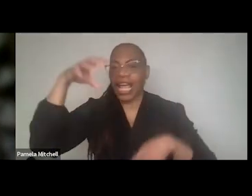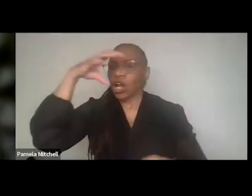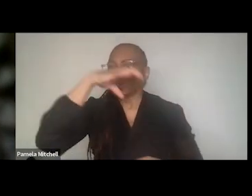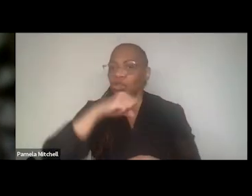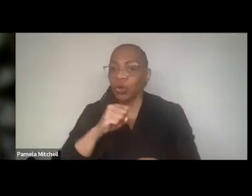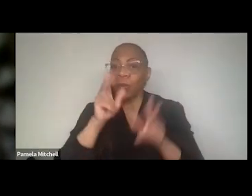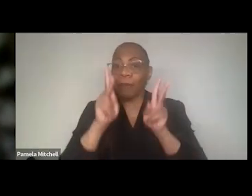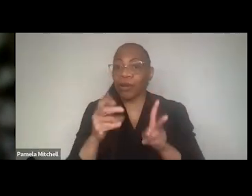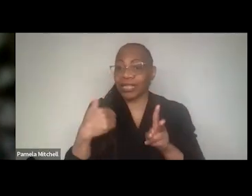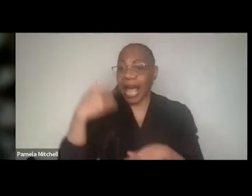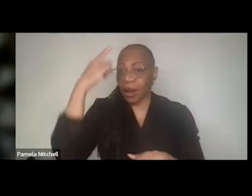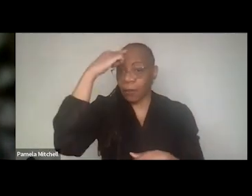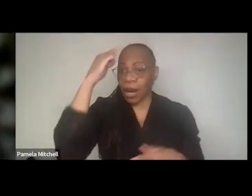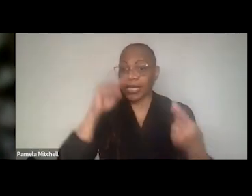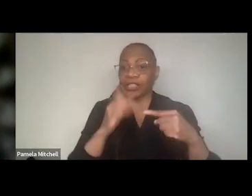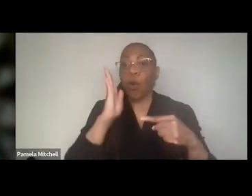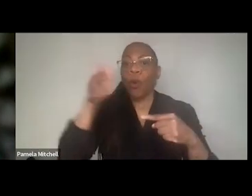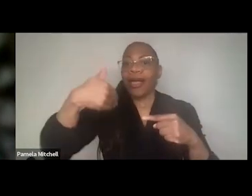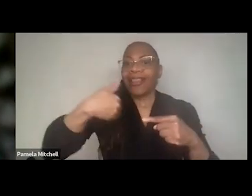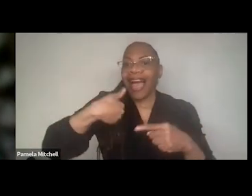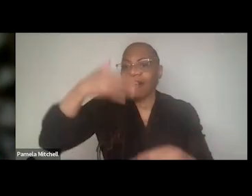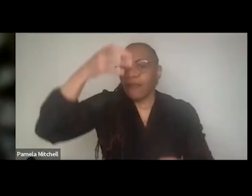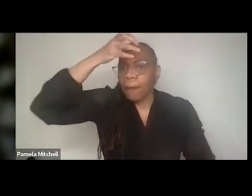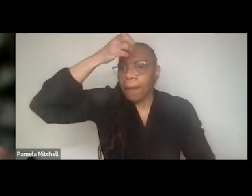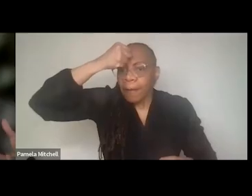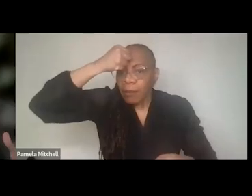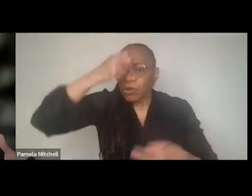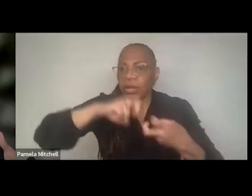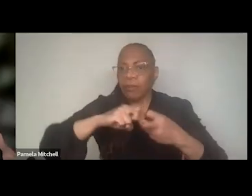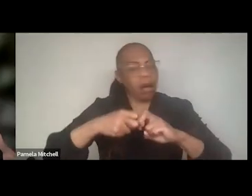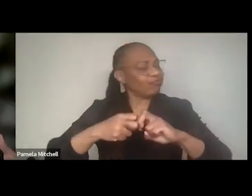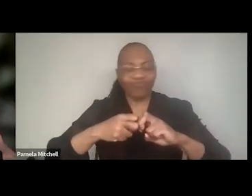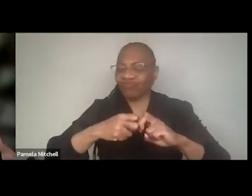va a tener un problema de memoria que acompañe a eso. De manera similar, no podemos asumir que alguien